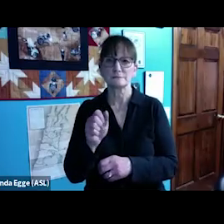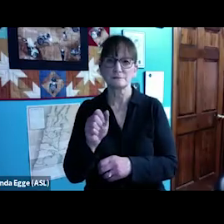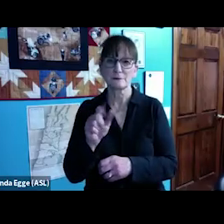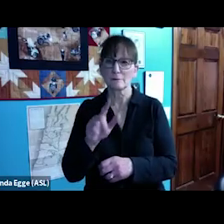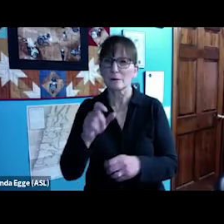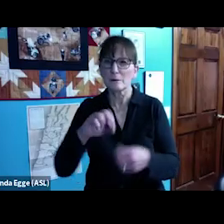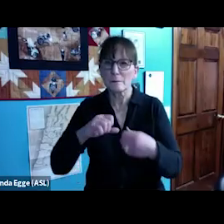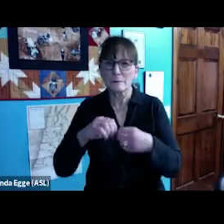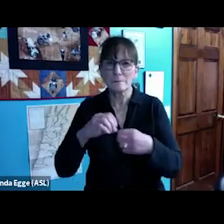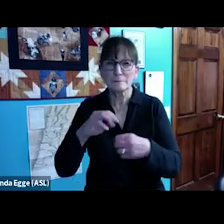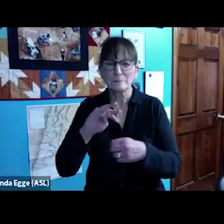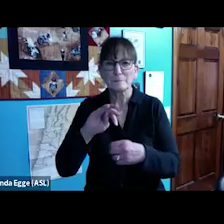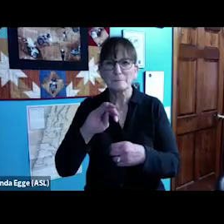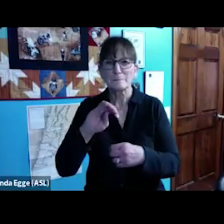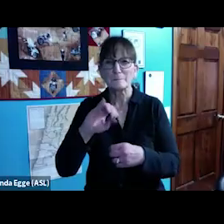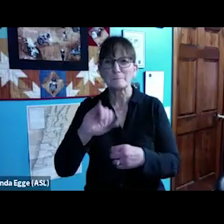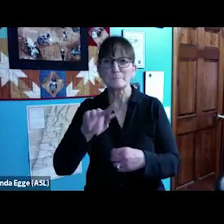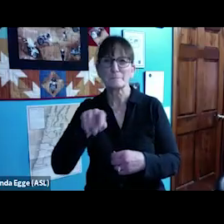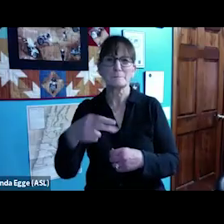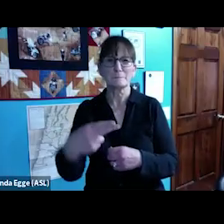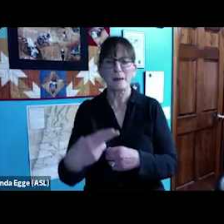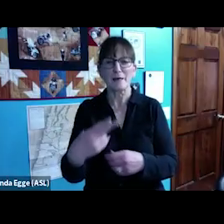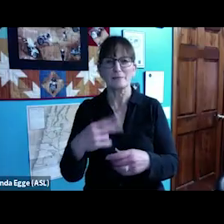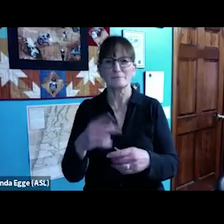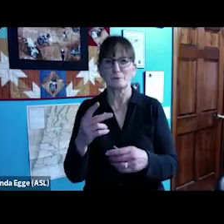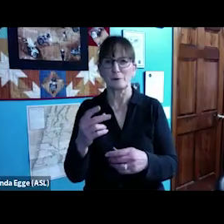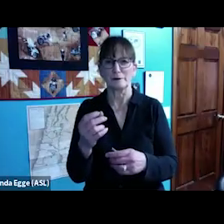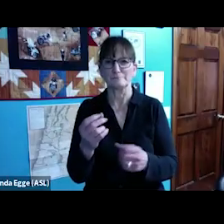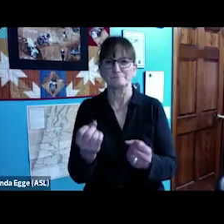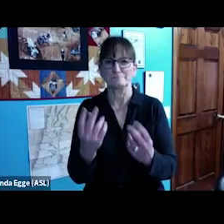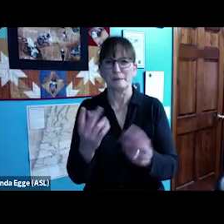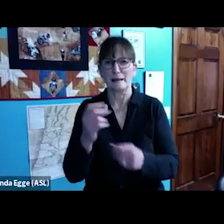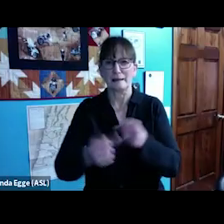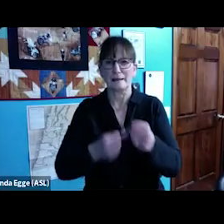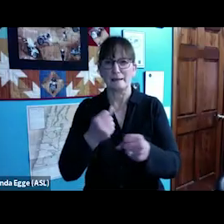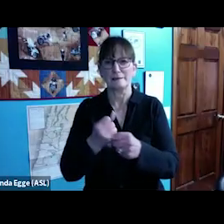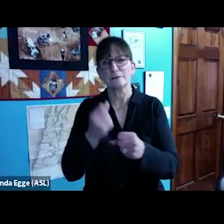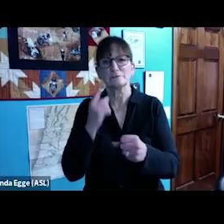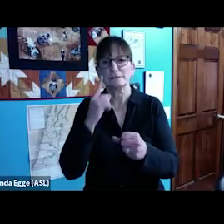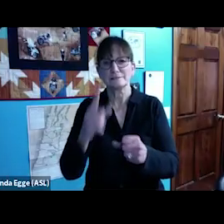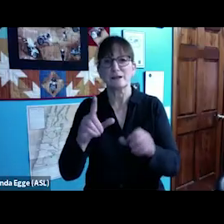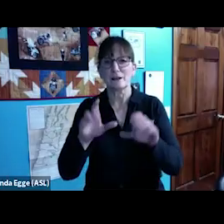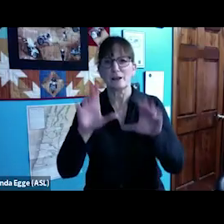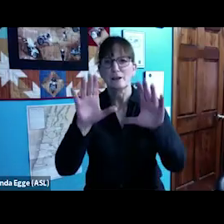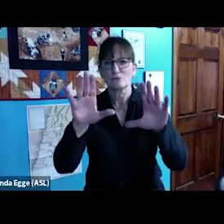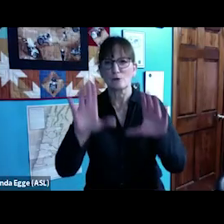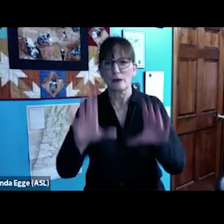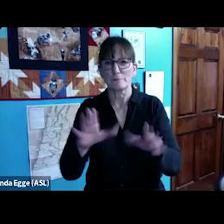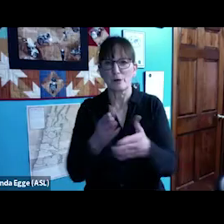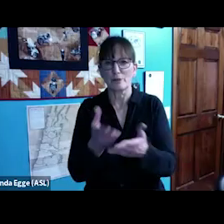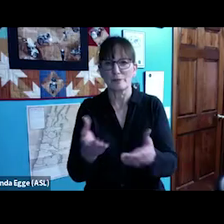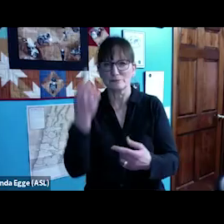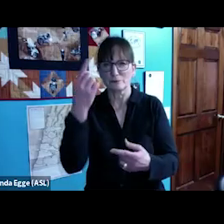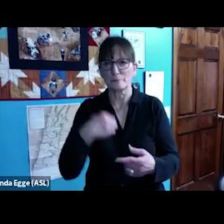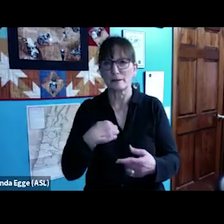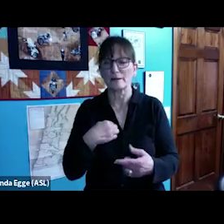las siguientes preguntas para los otros formularios después. También pongo cosas como banderas en cualquier parte